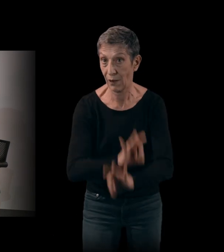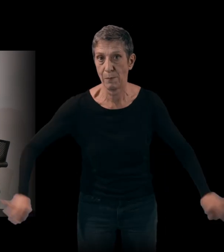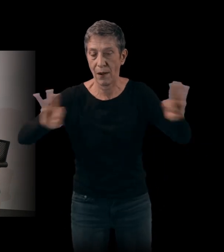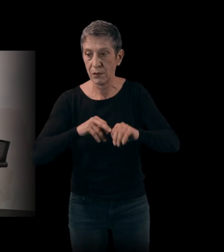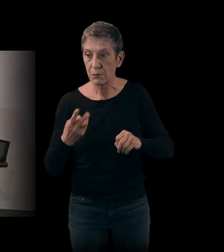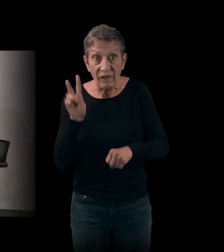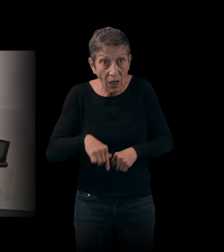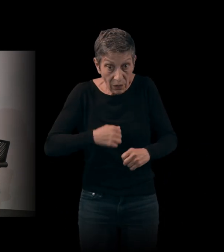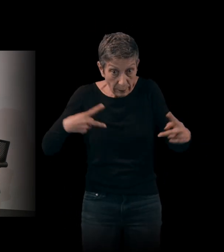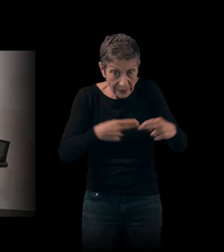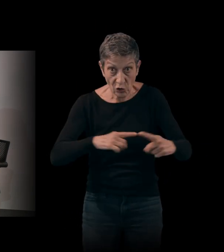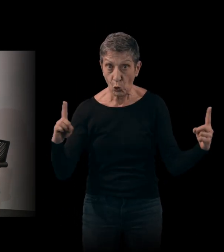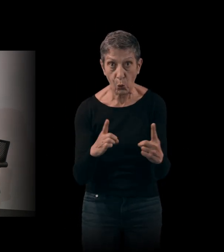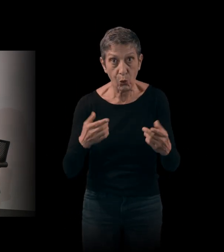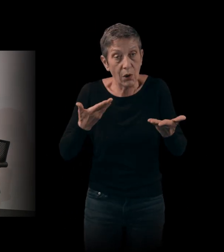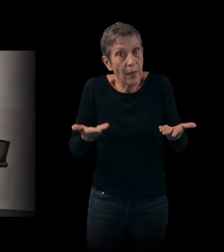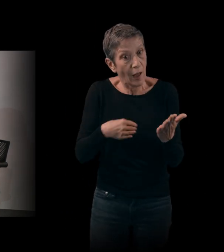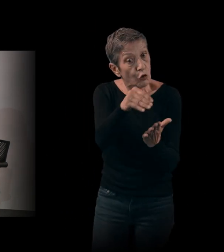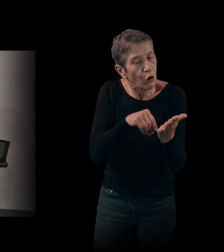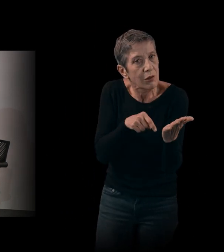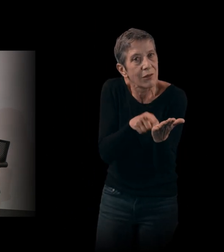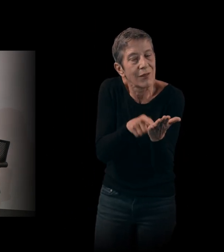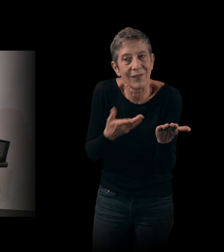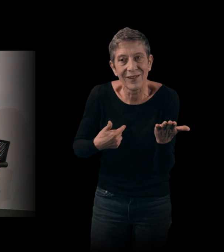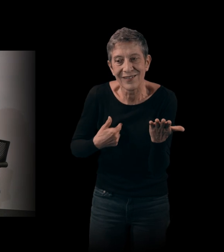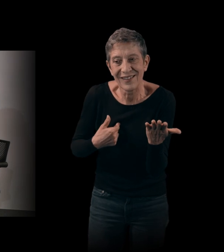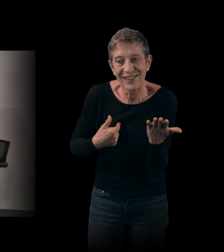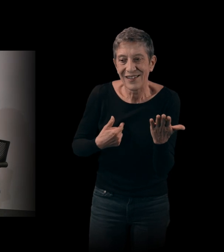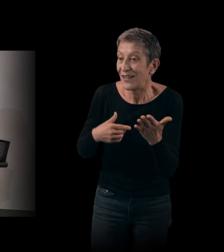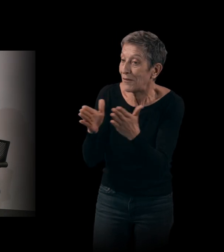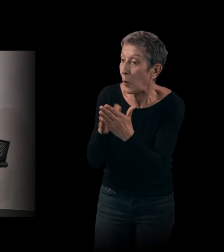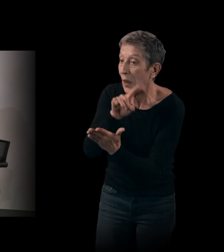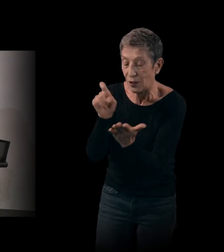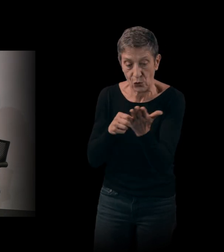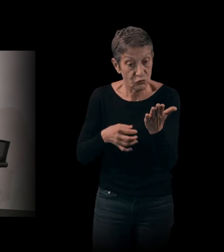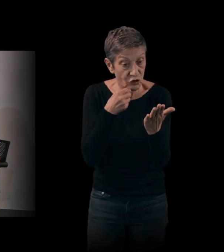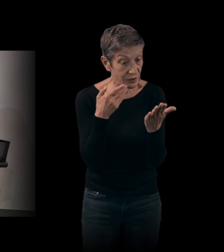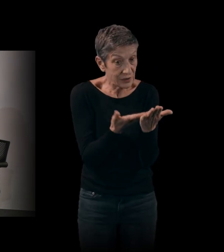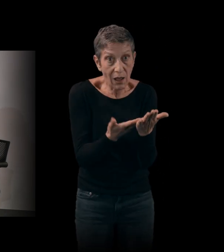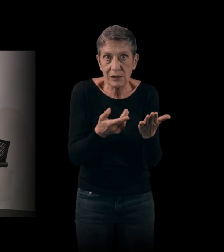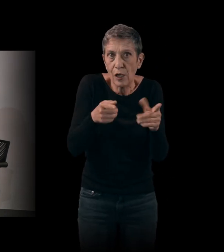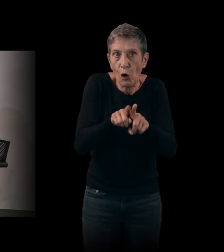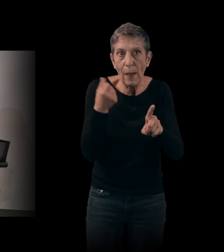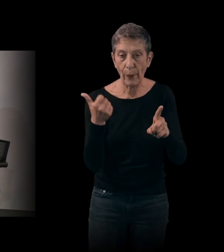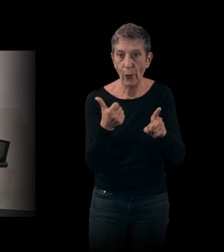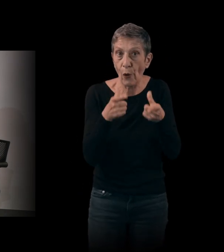mes notes, je nommais les passages un peu Babel, parce qu'il y a plusieurs langues qui sont là. Ce dont vous nous parliez depuis tout à l'heure, donc je voulais